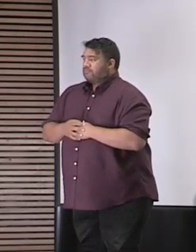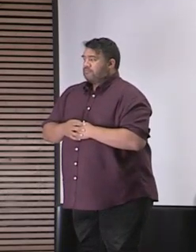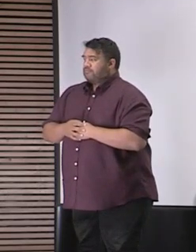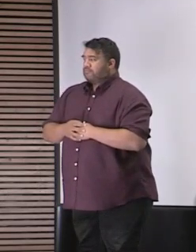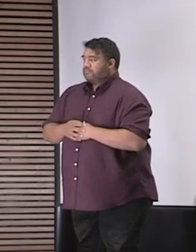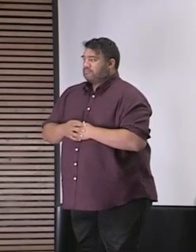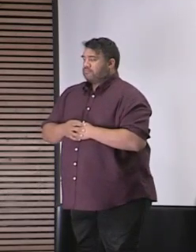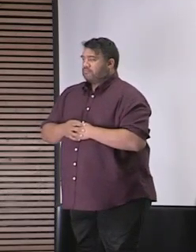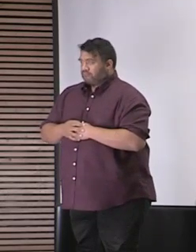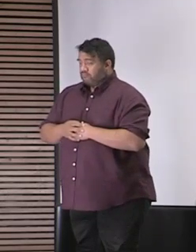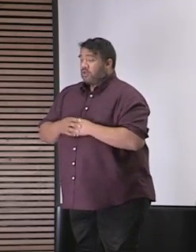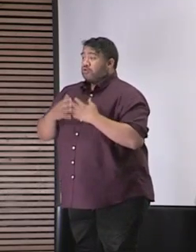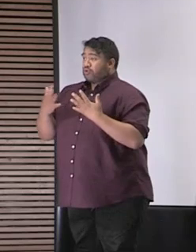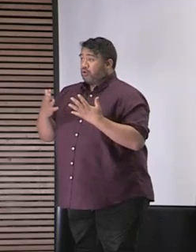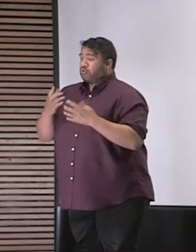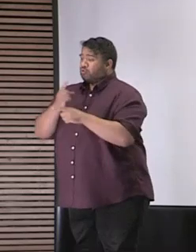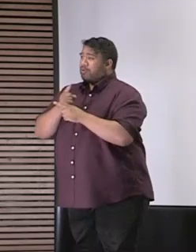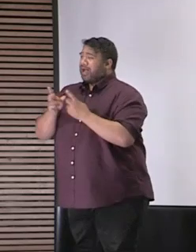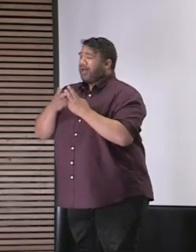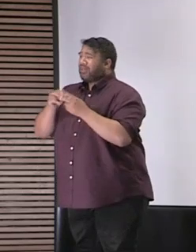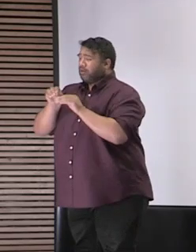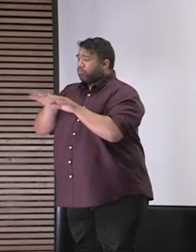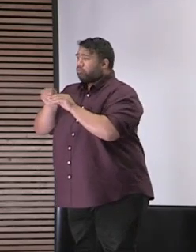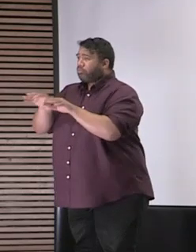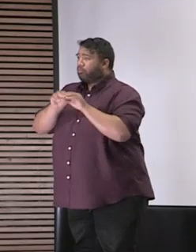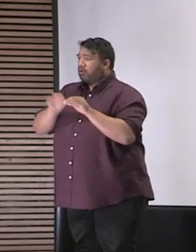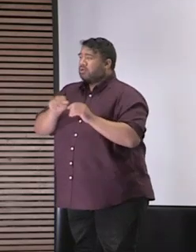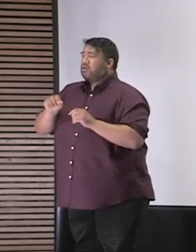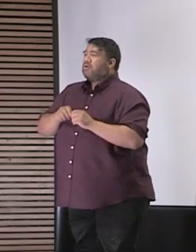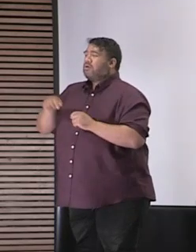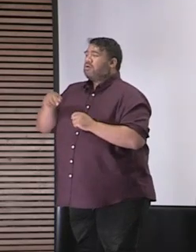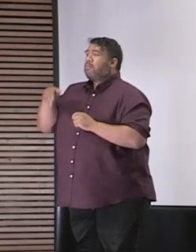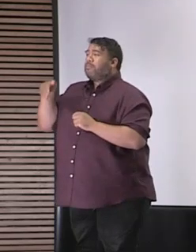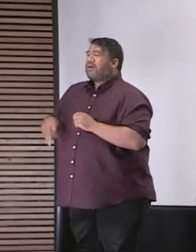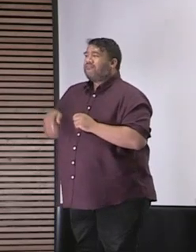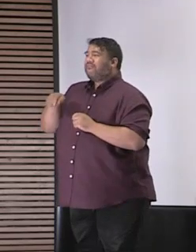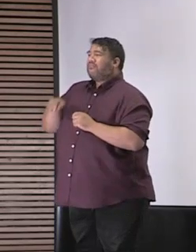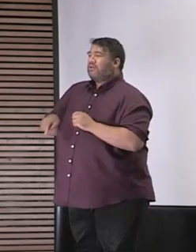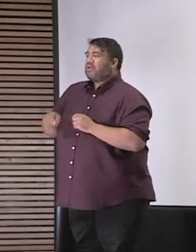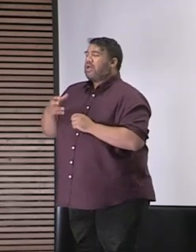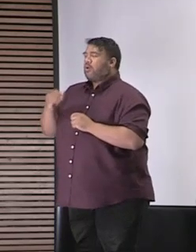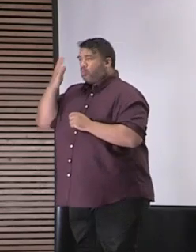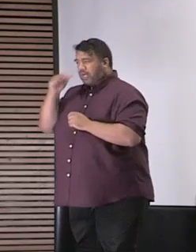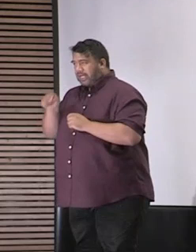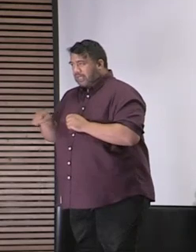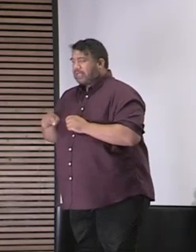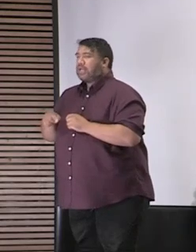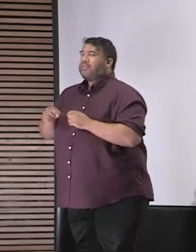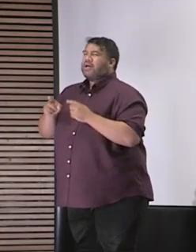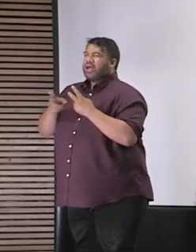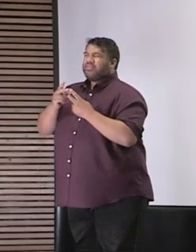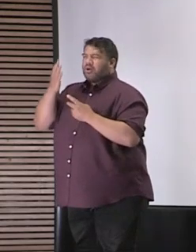ha alcanzado ese umbral de 10